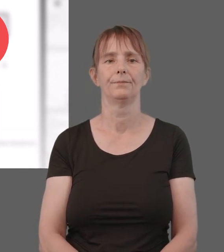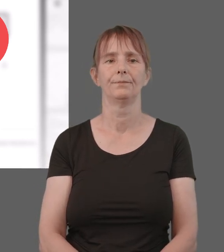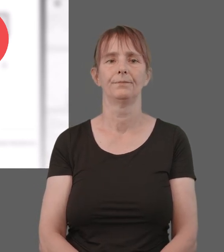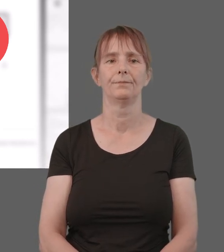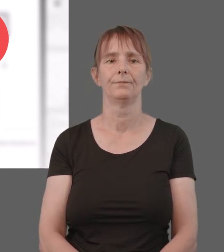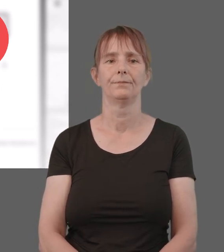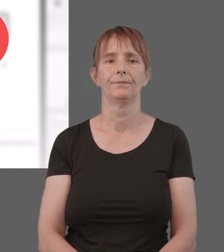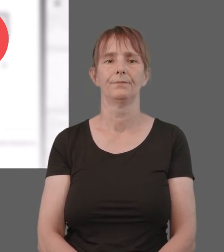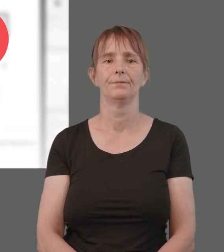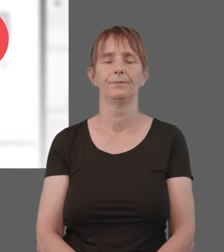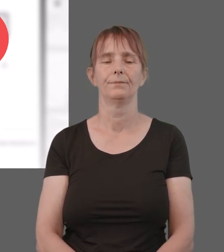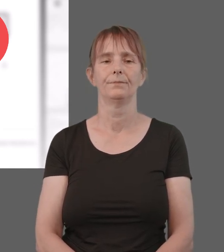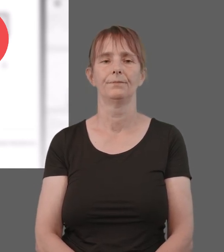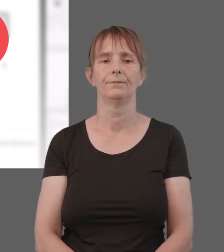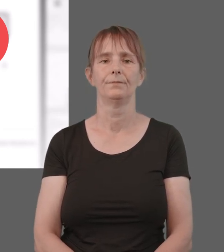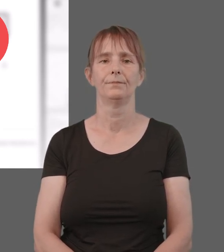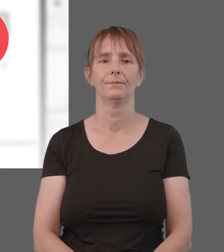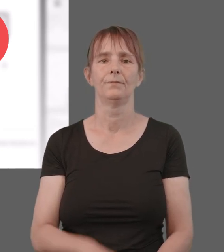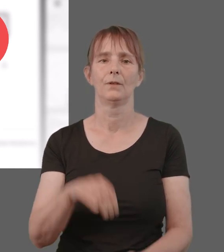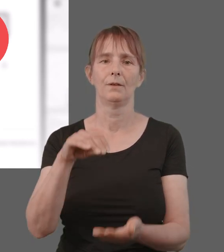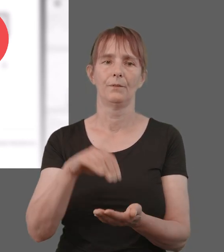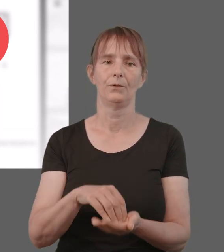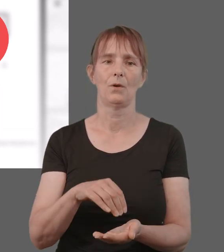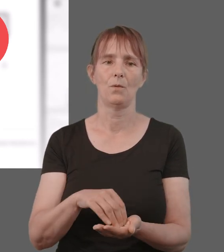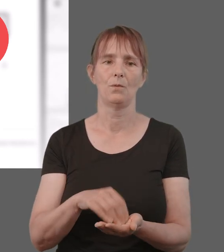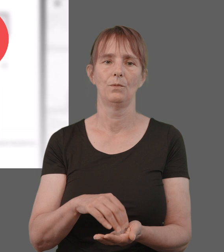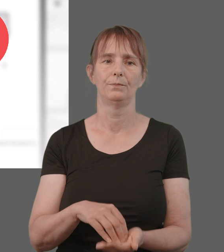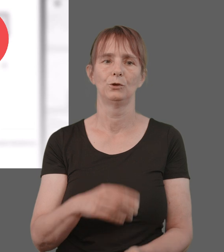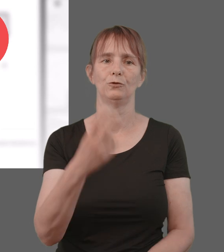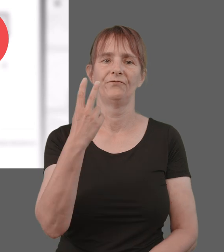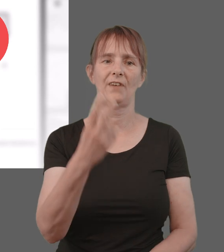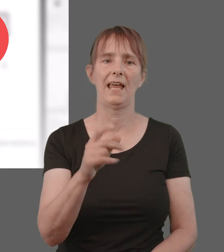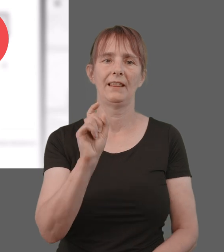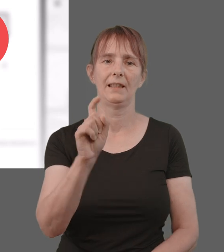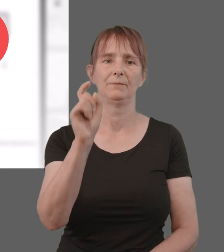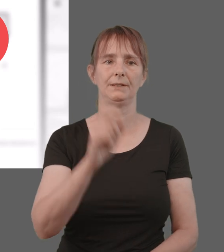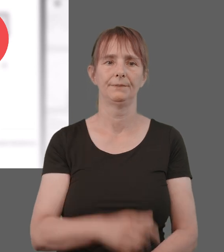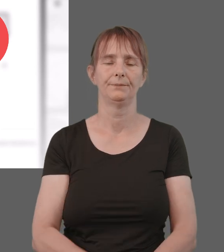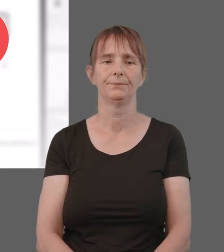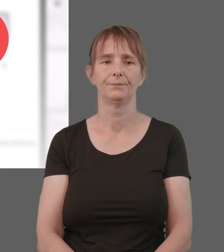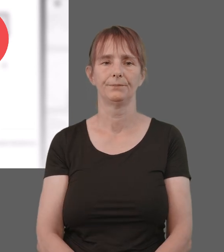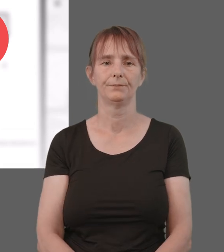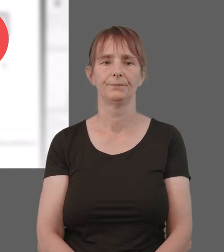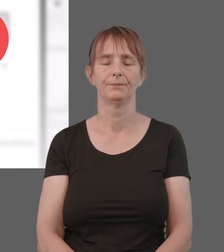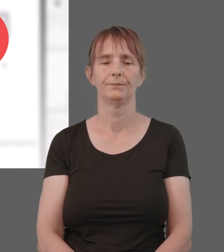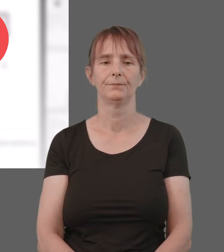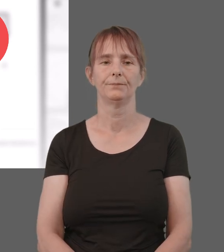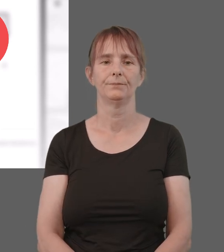suchen sie besser trotzdem nach der übergeordneten Zeitschrift, in der der Artikel enthalten ist. Und